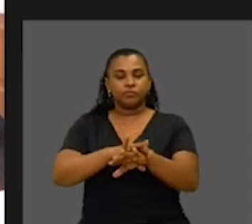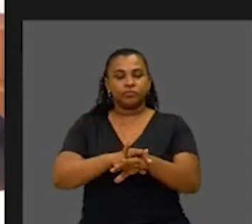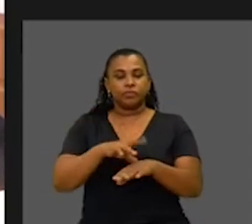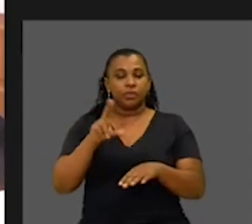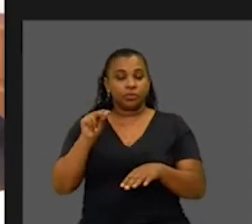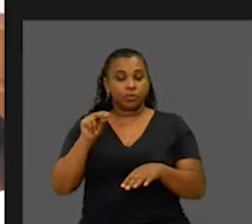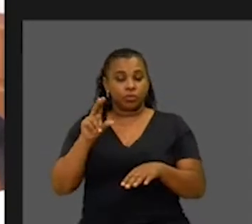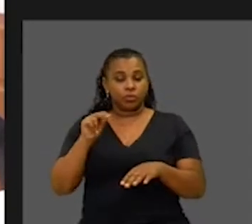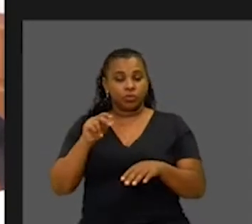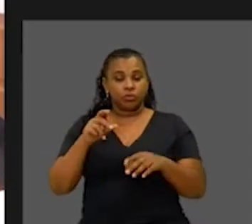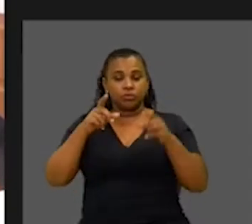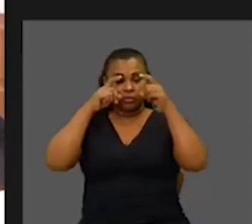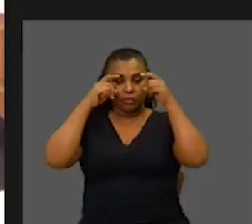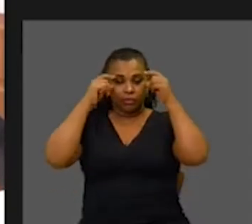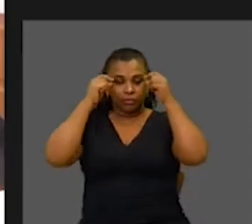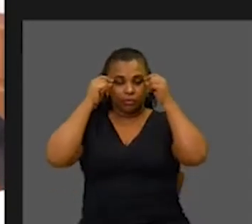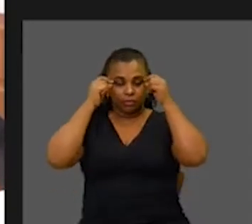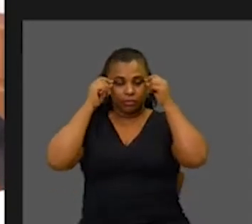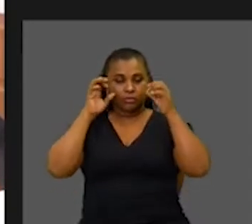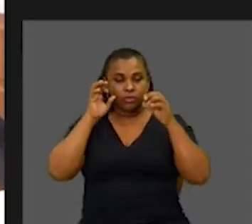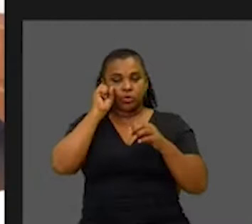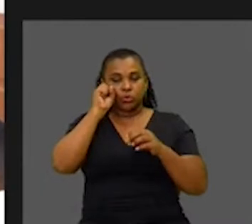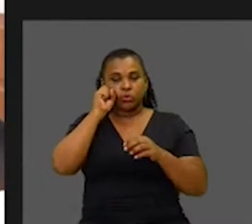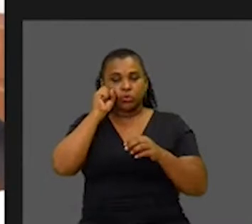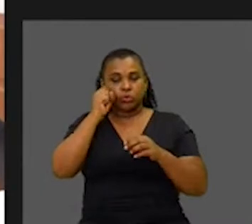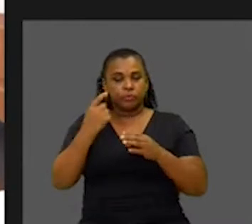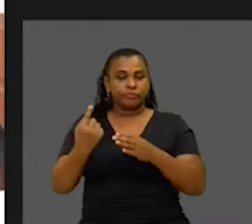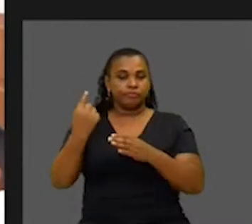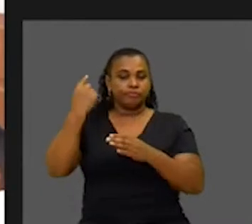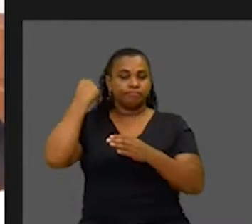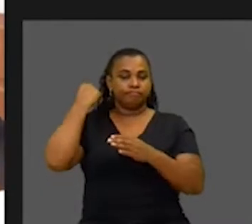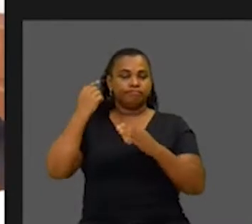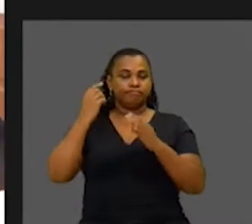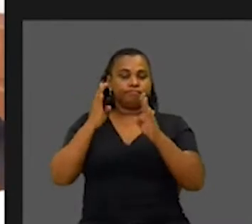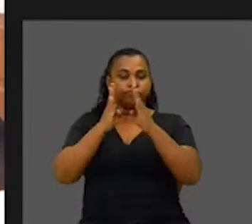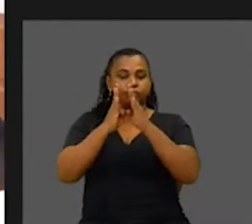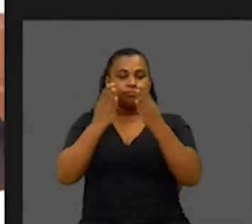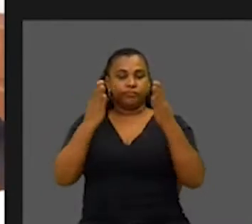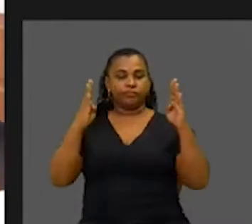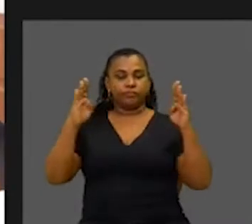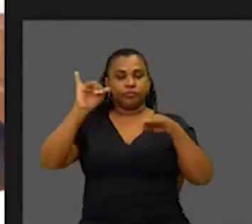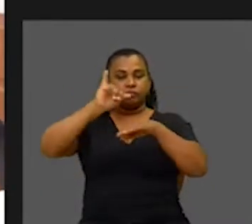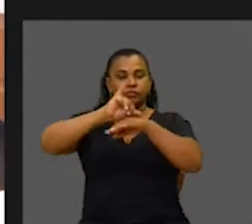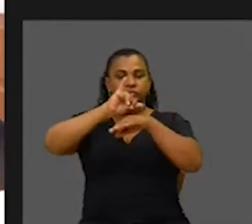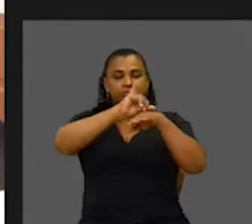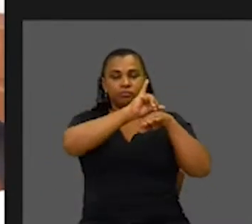aro e sua ao fundo uma sala uma estante branca com alguns objetos de decoração porta-retratos